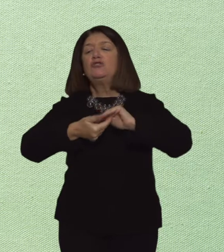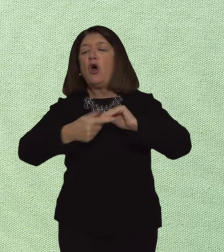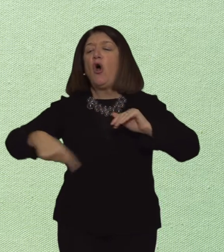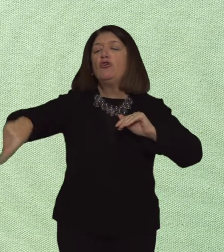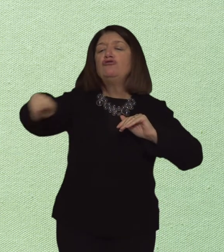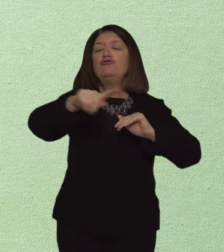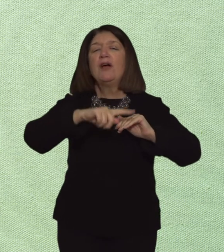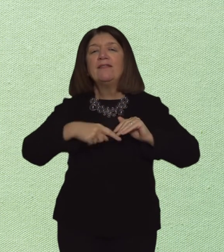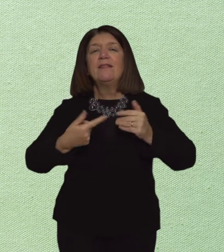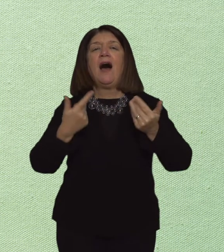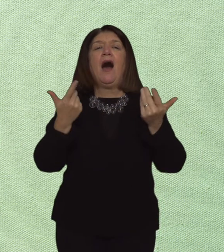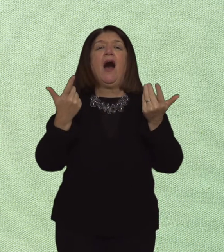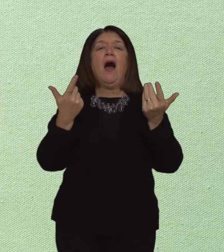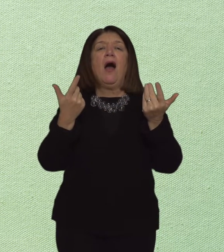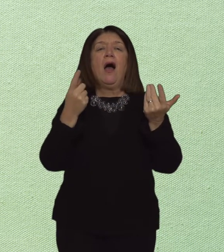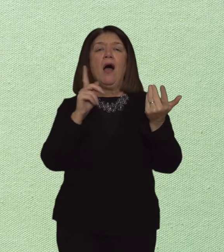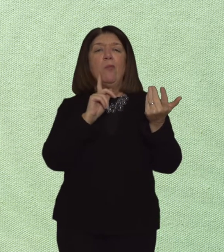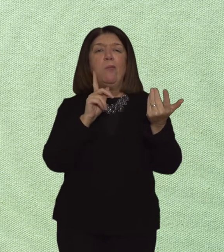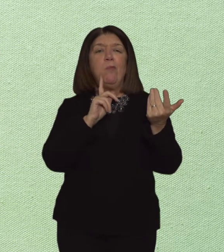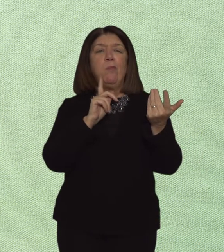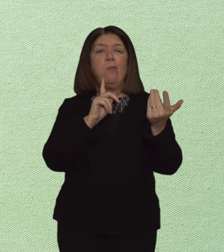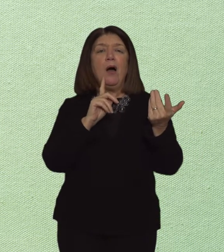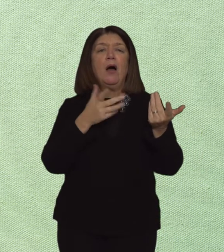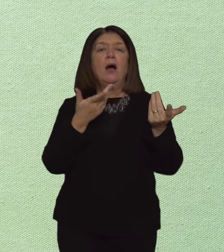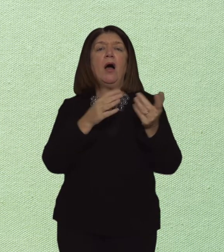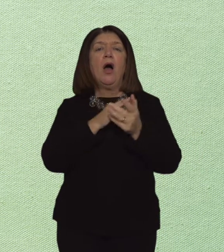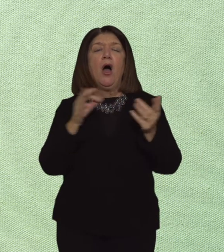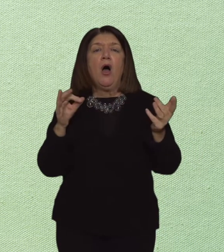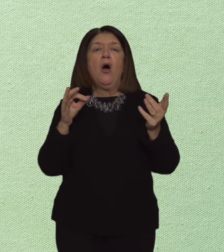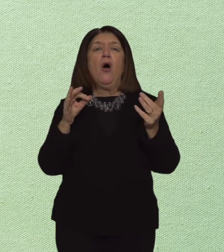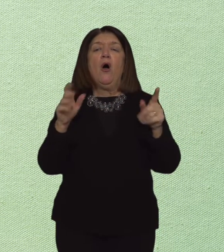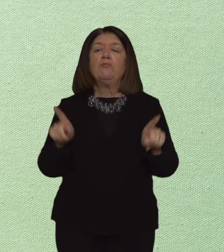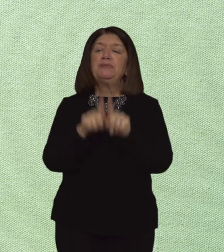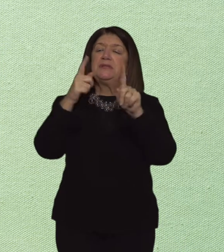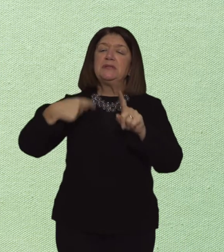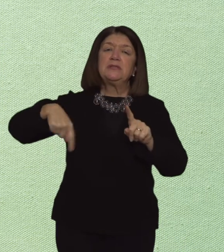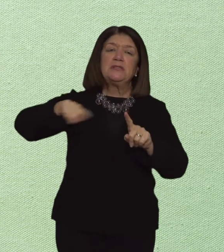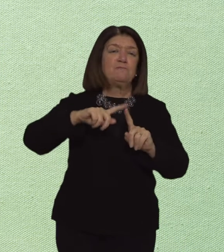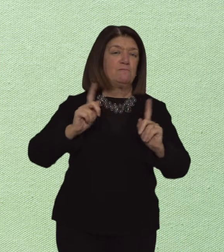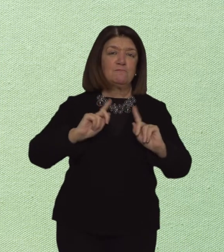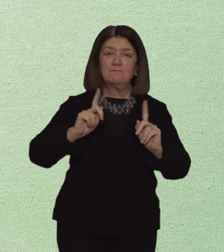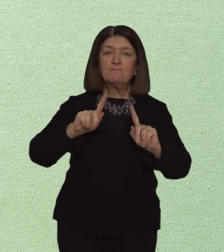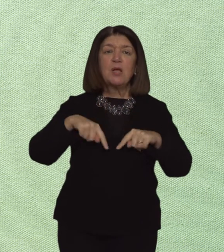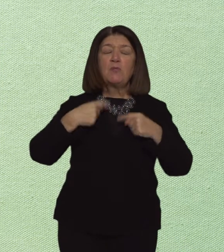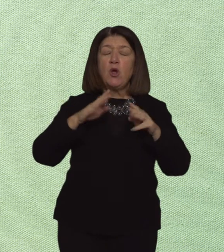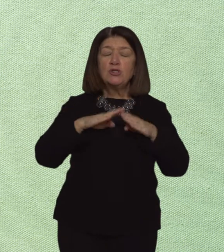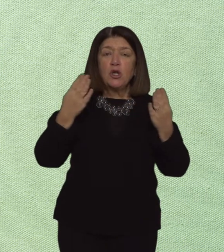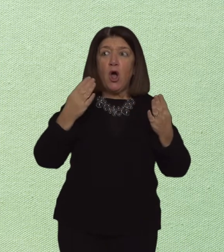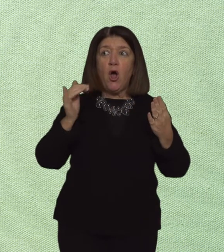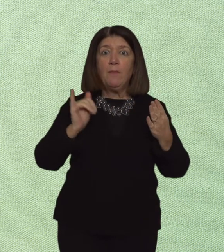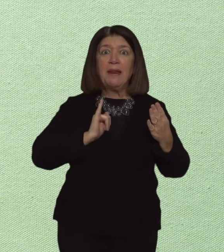su identità generali e comuni a tutti, quello che poi succede è che le identità latenti rimangono